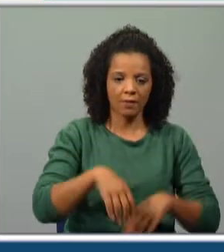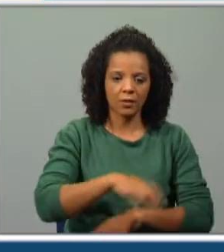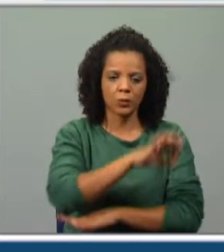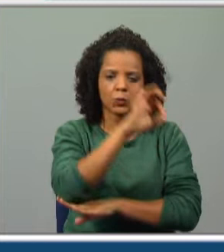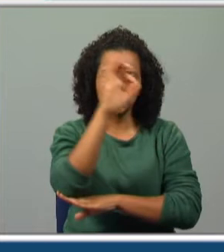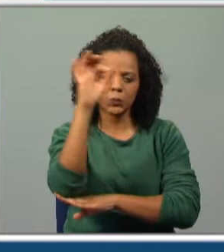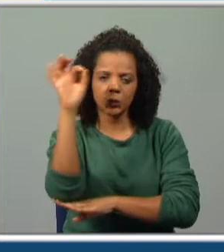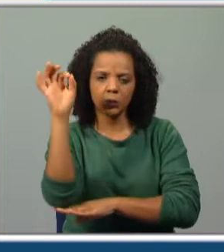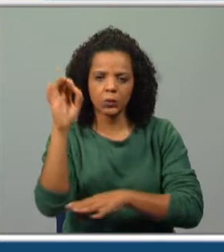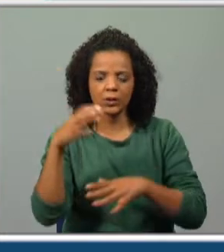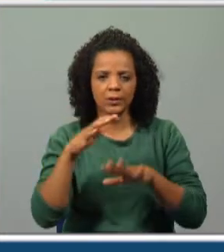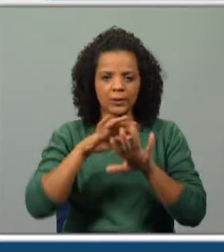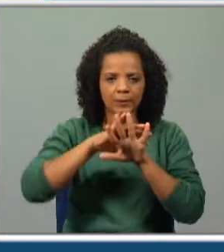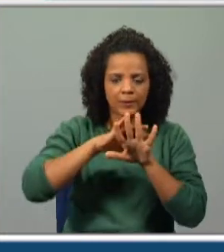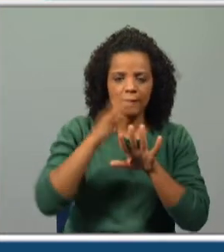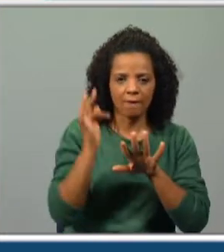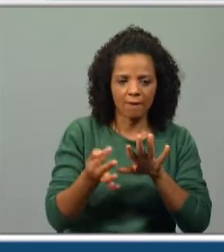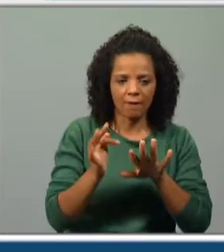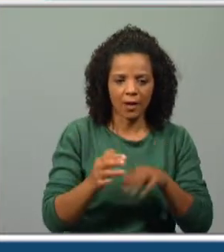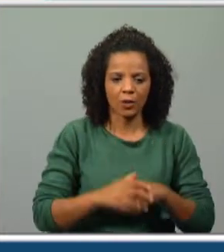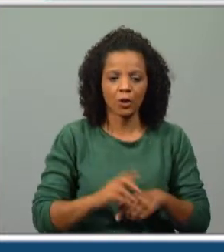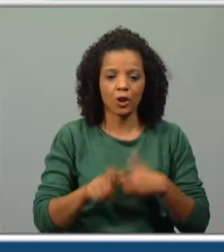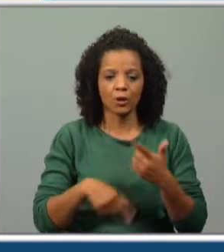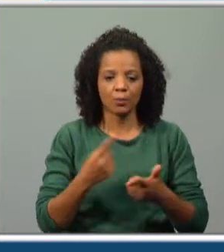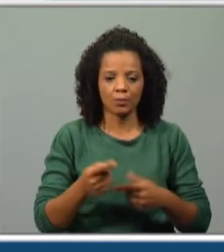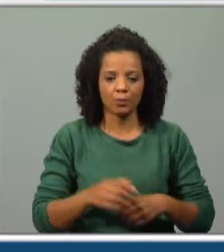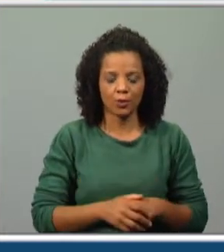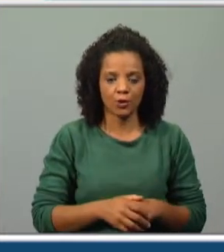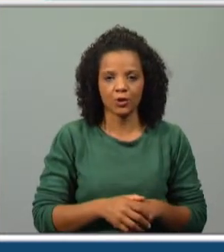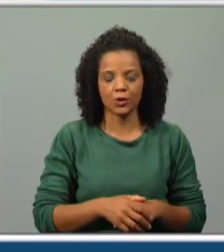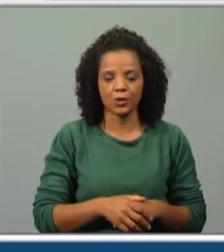rosa e aos agradecimentos de ferro e depois o feixe quente incêndio de ouro e 玫瑰和感謝鐵和然後是熾熱的光束金火和